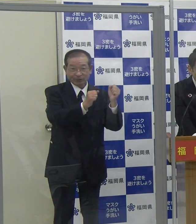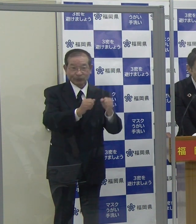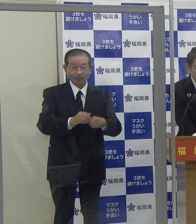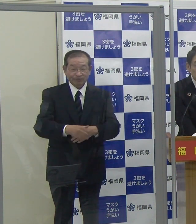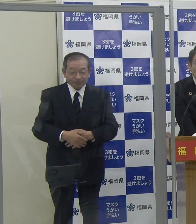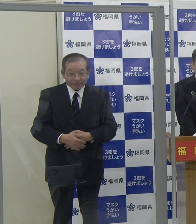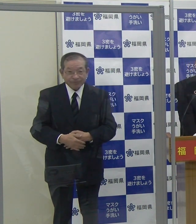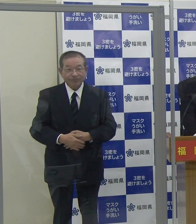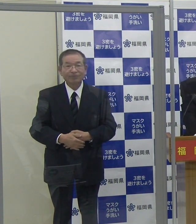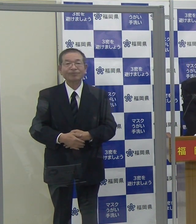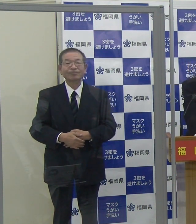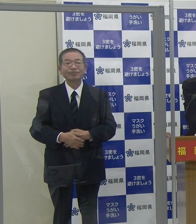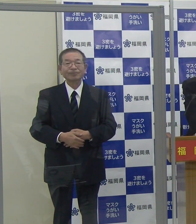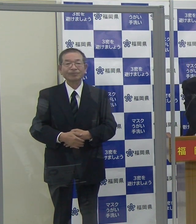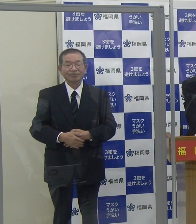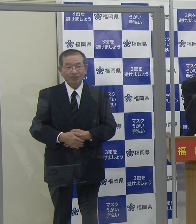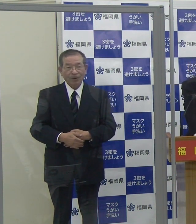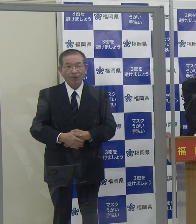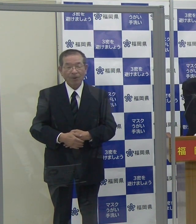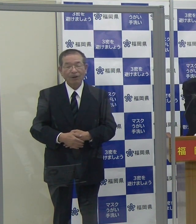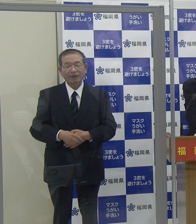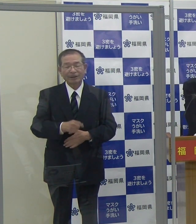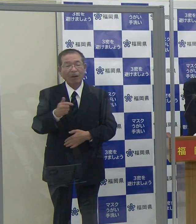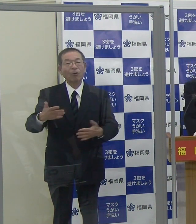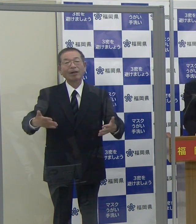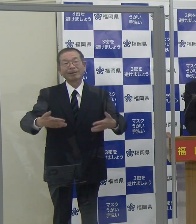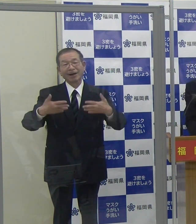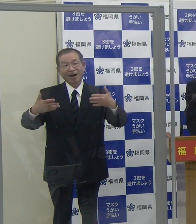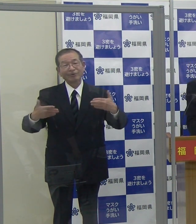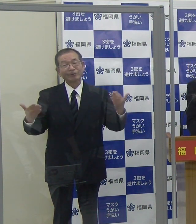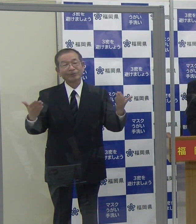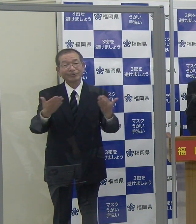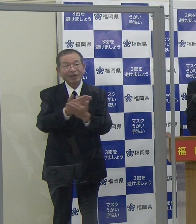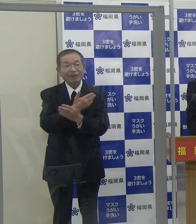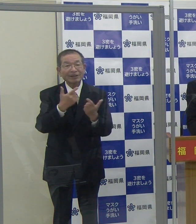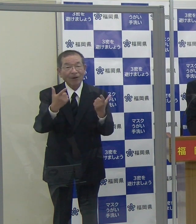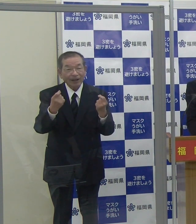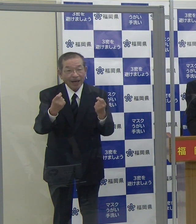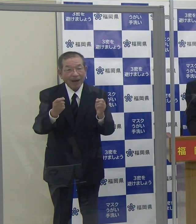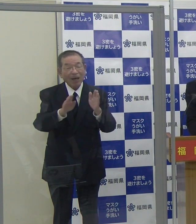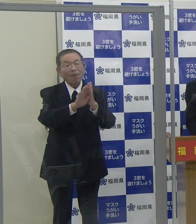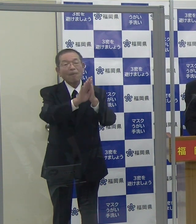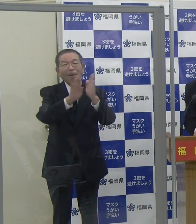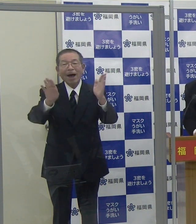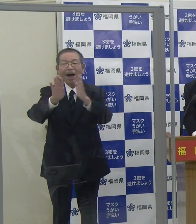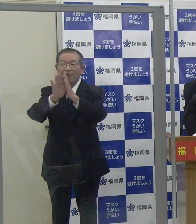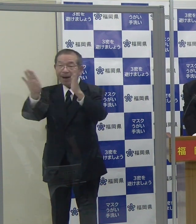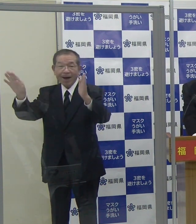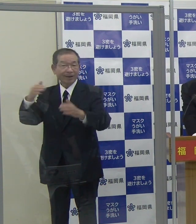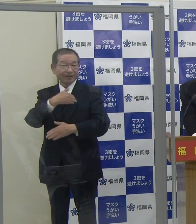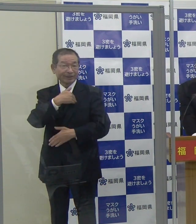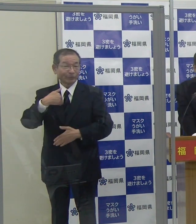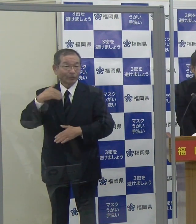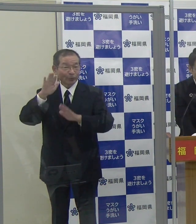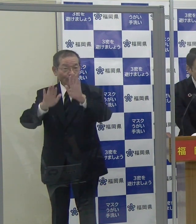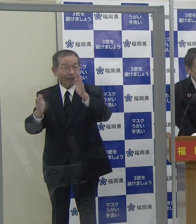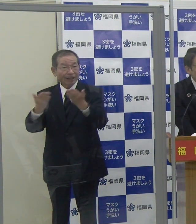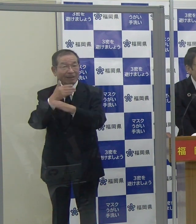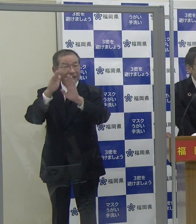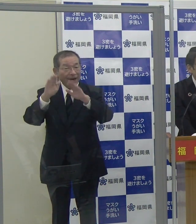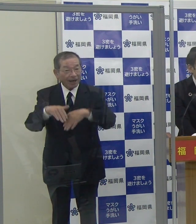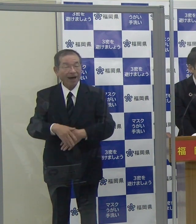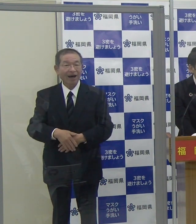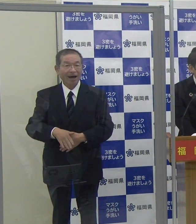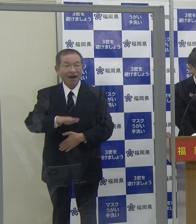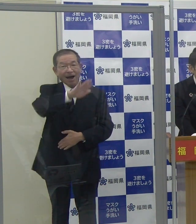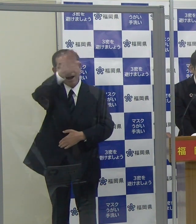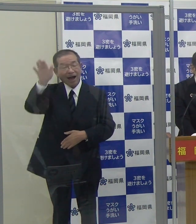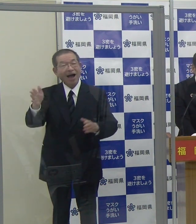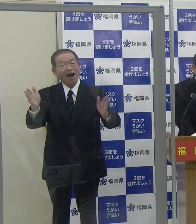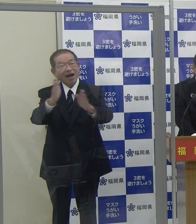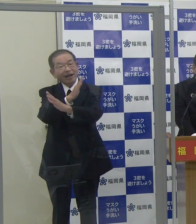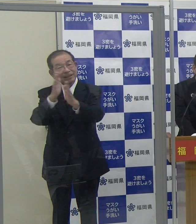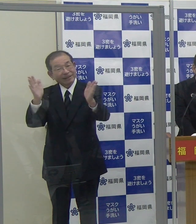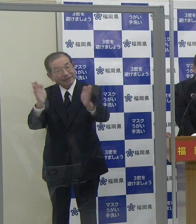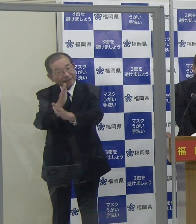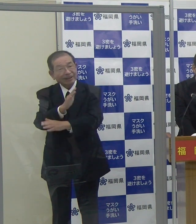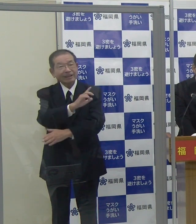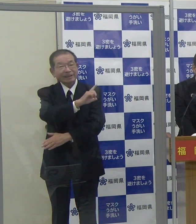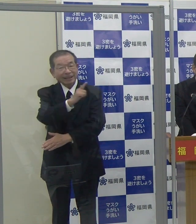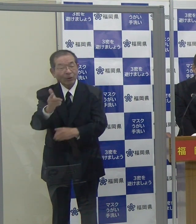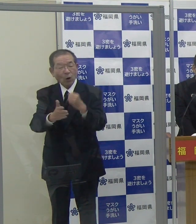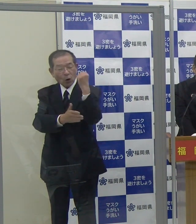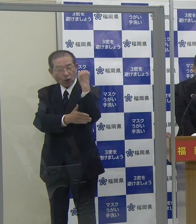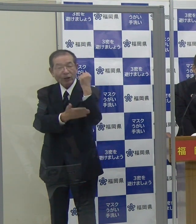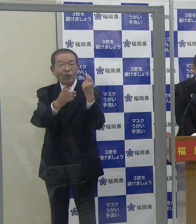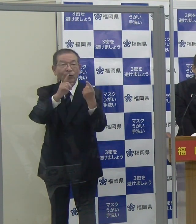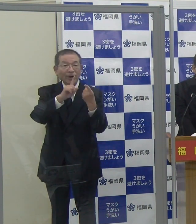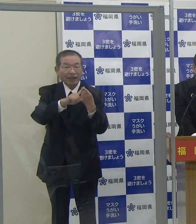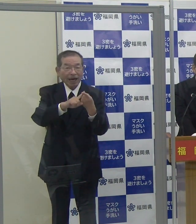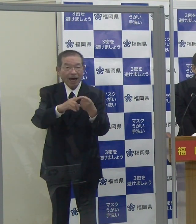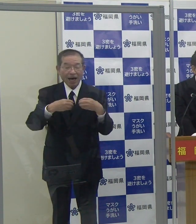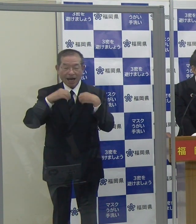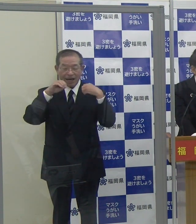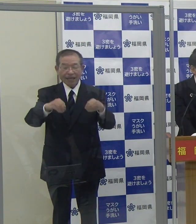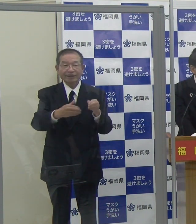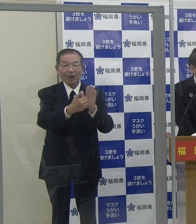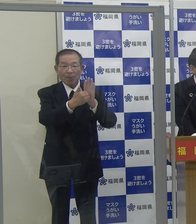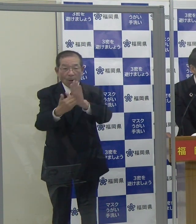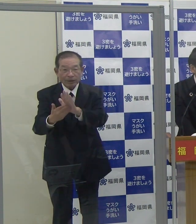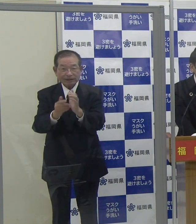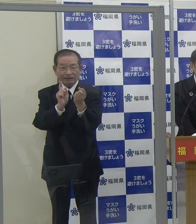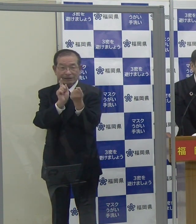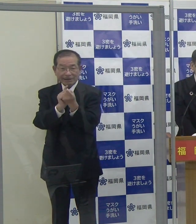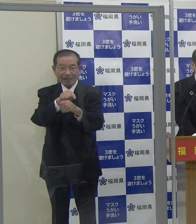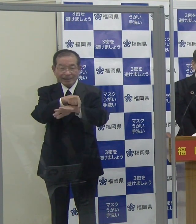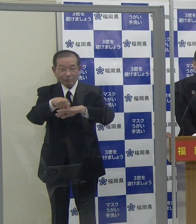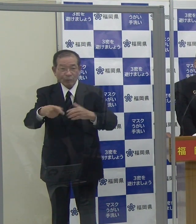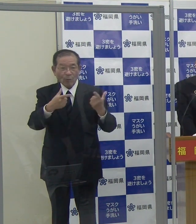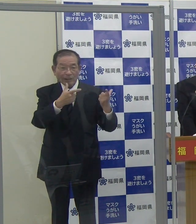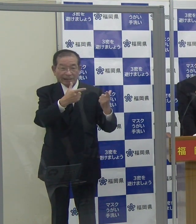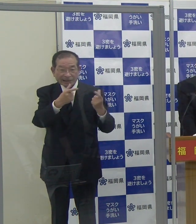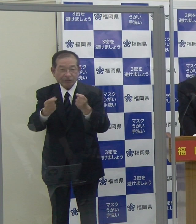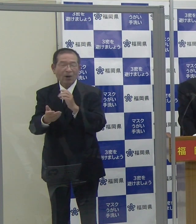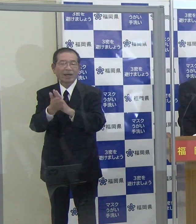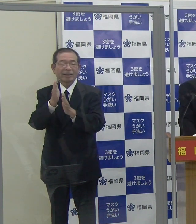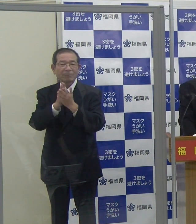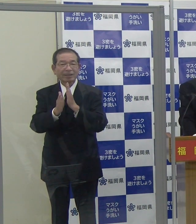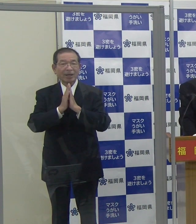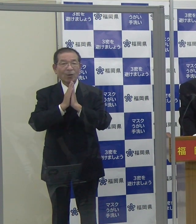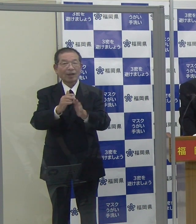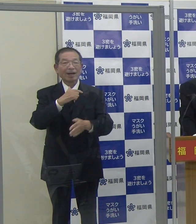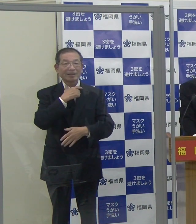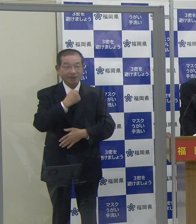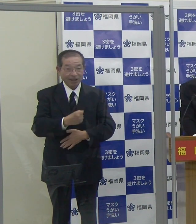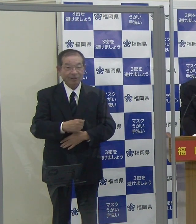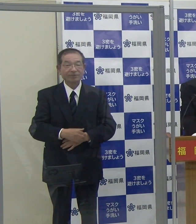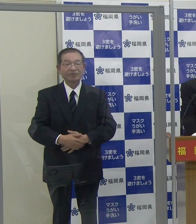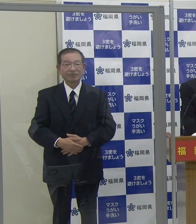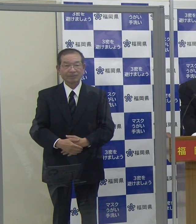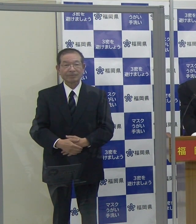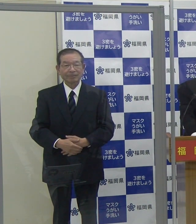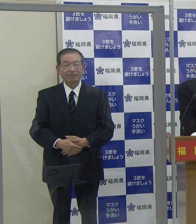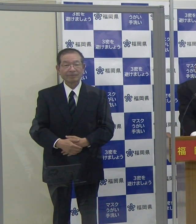そして、大分暖かくなり、窓も開けやすくなったので、お部屋の換気など、基本的な感染防止対策の徹底を改めてお願いします。